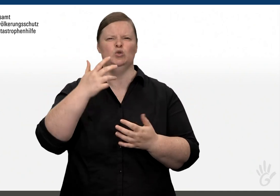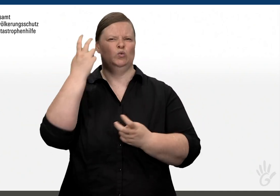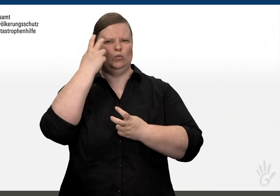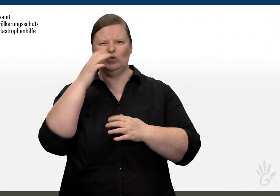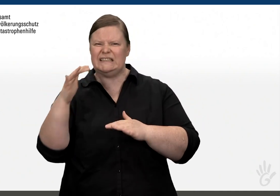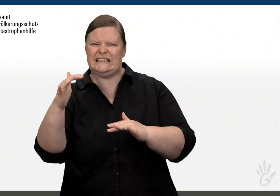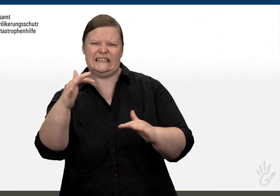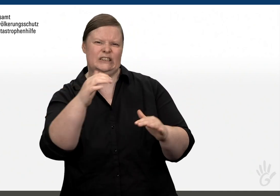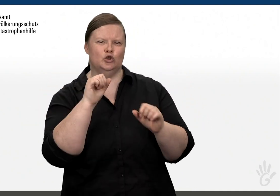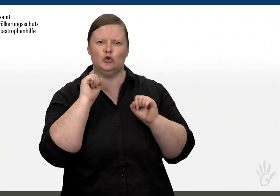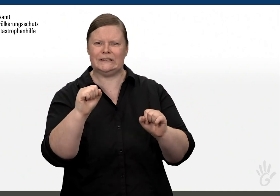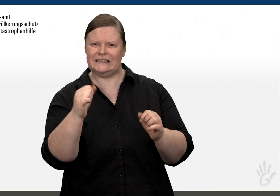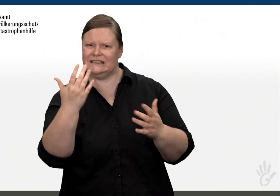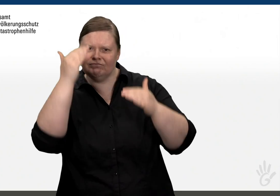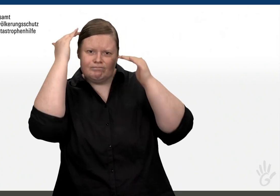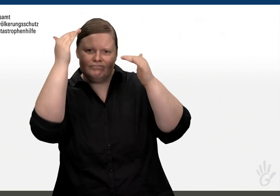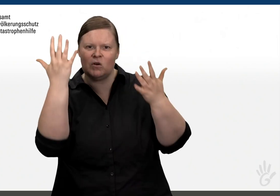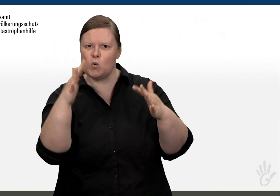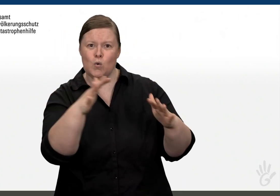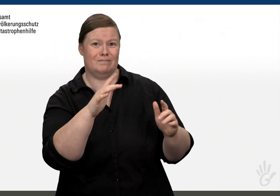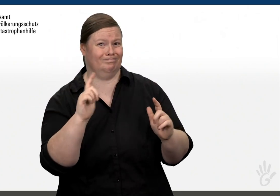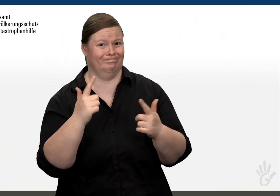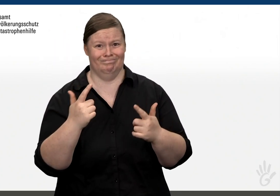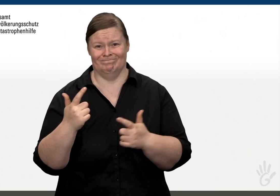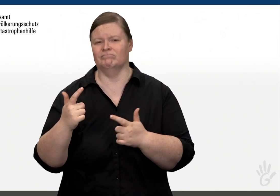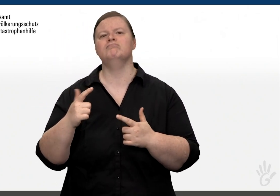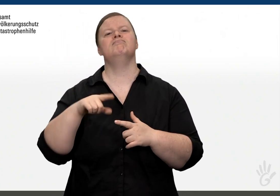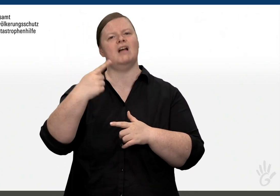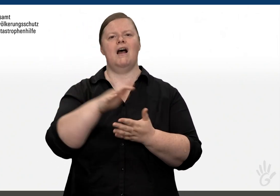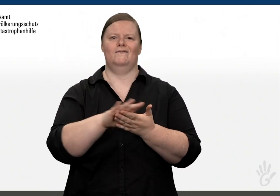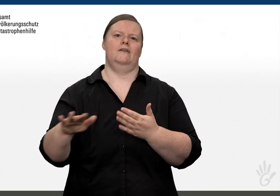legen Sie sich, wenn es nirgendwo Schutz gibt,